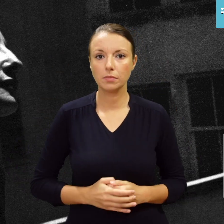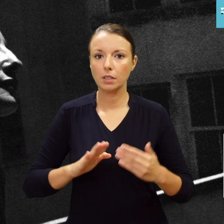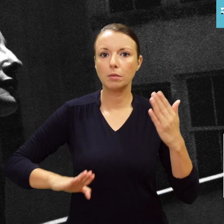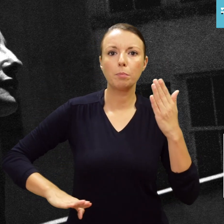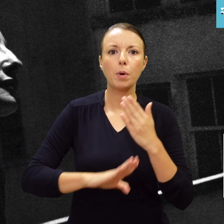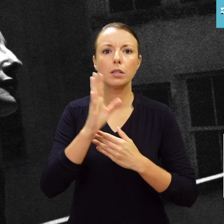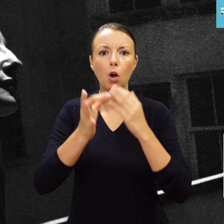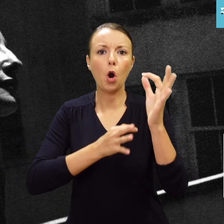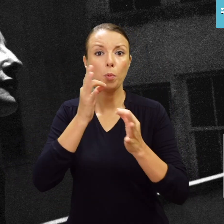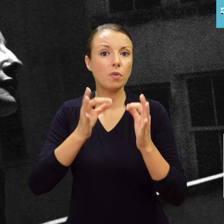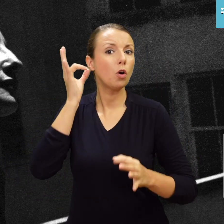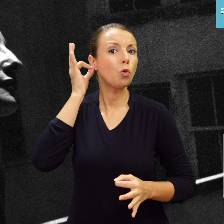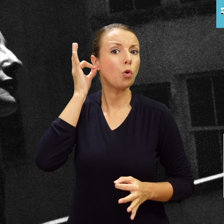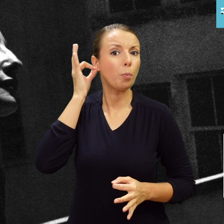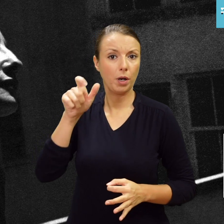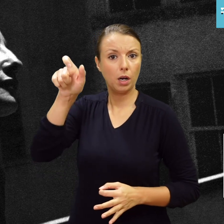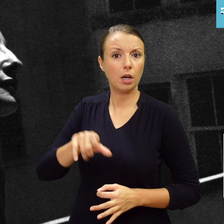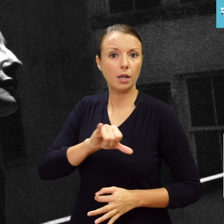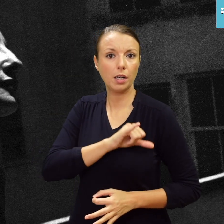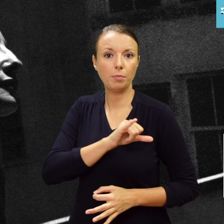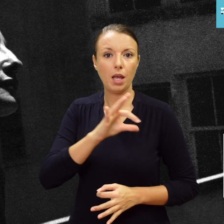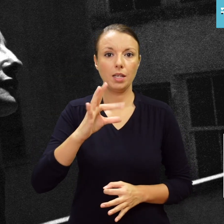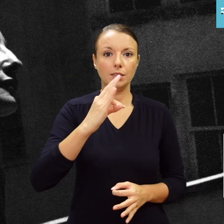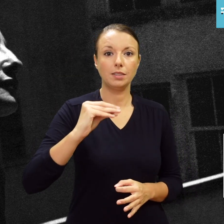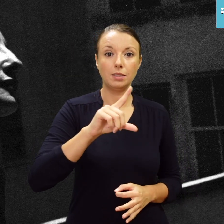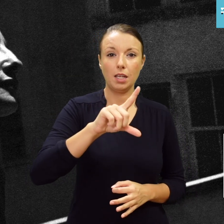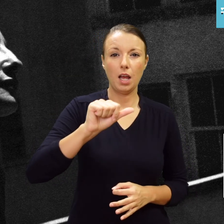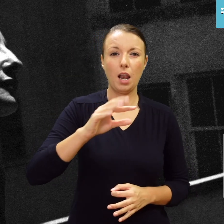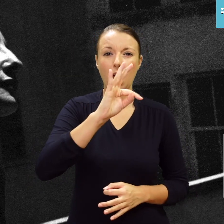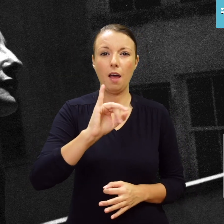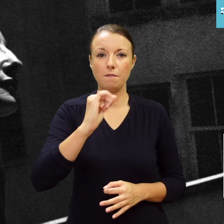opowiadający losy jednej z cywilnych Żydówek, Stelli Fidelseid,